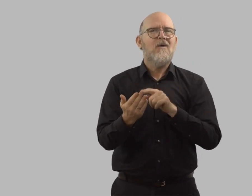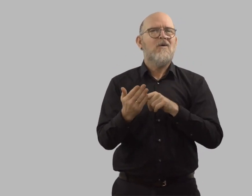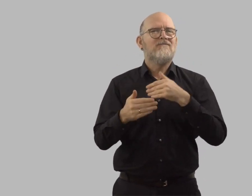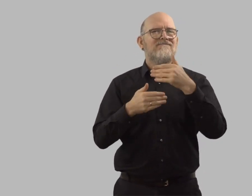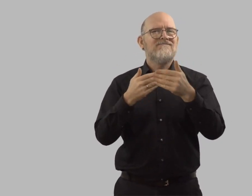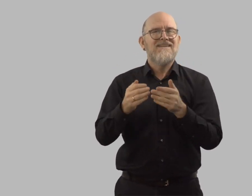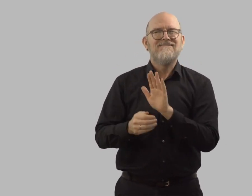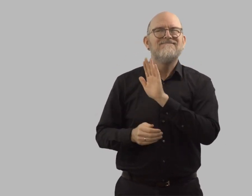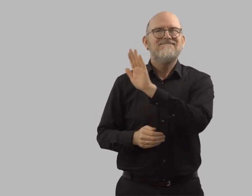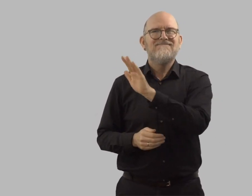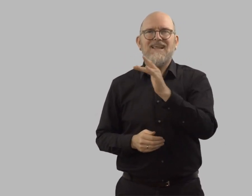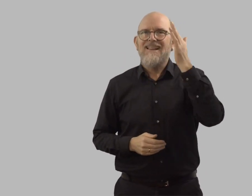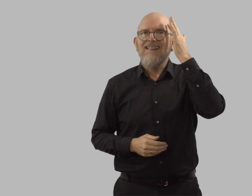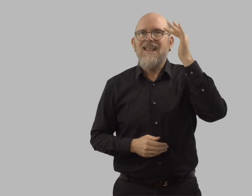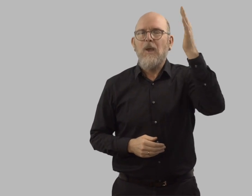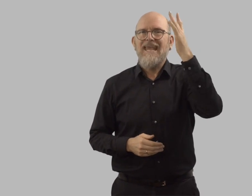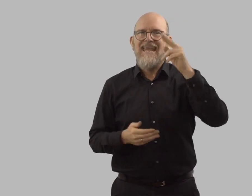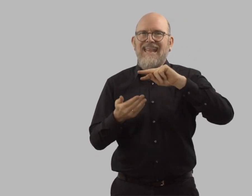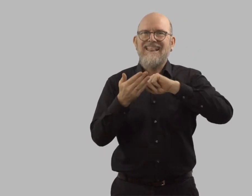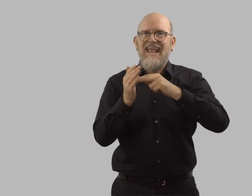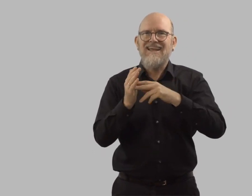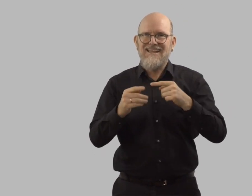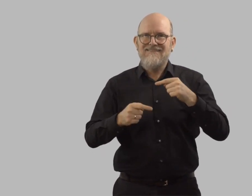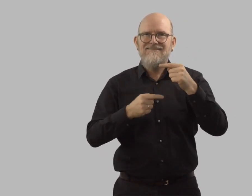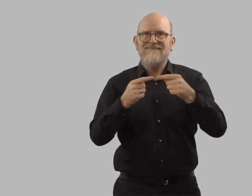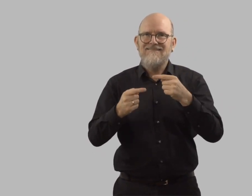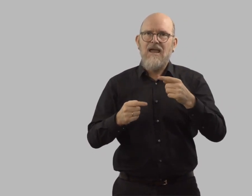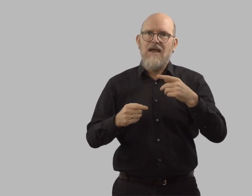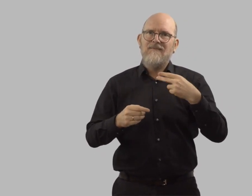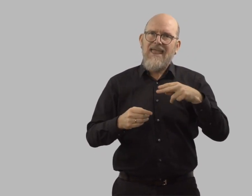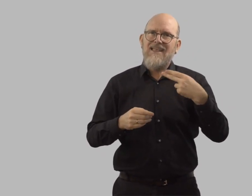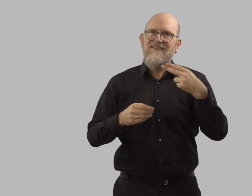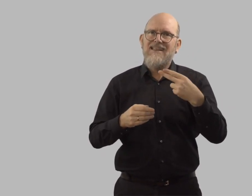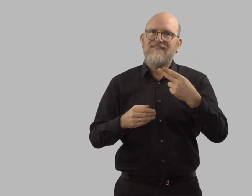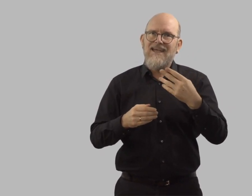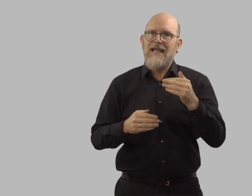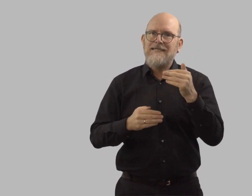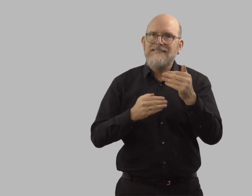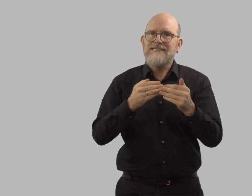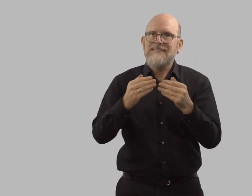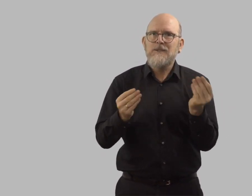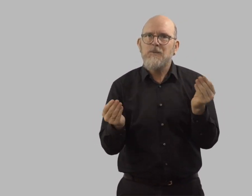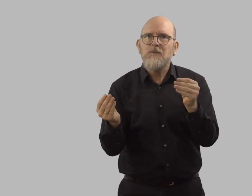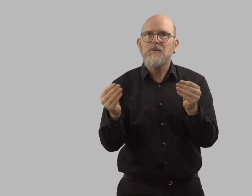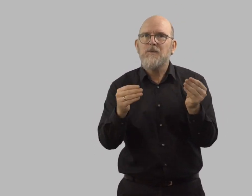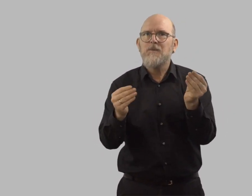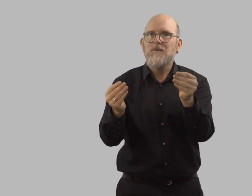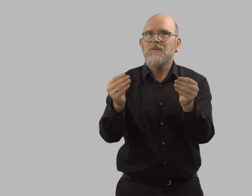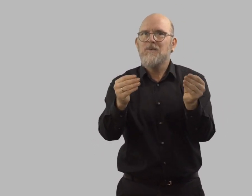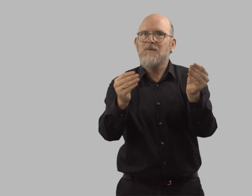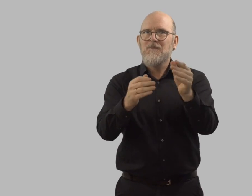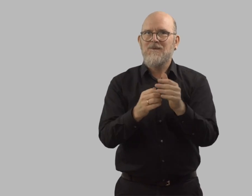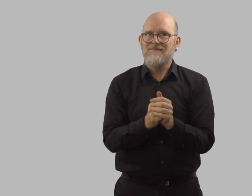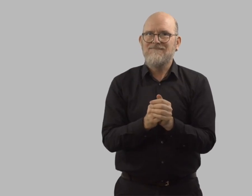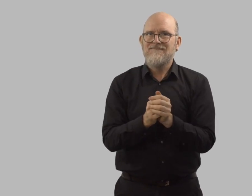Klien entwickelte diese Theorie und Technik im Laufe ihres Lebens weiter.